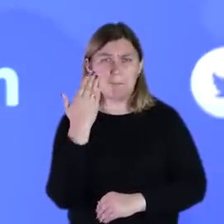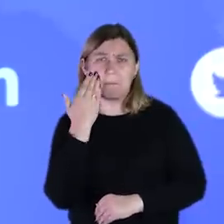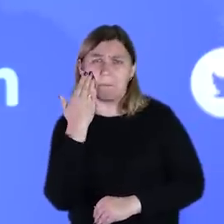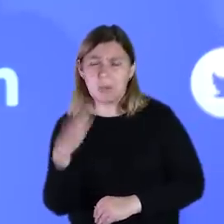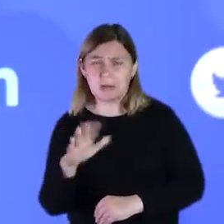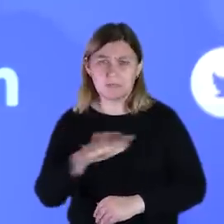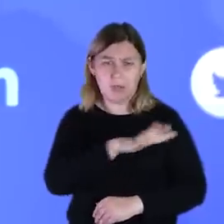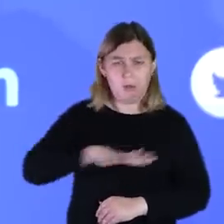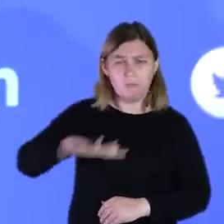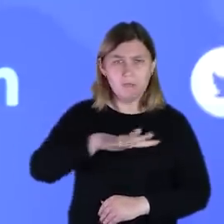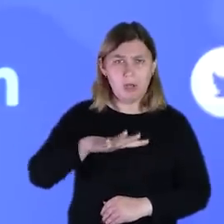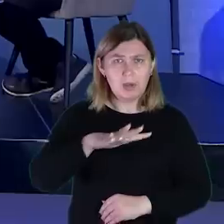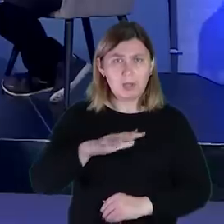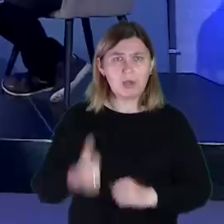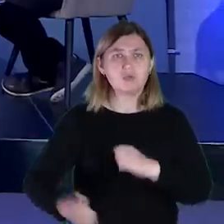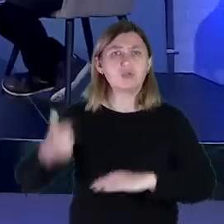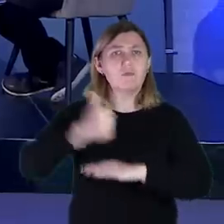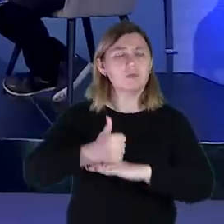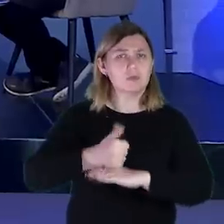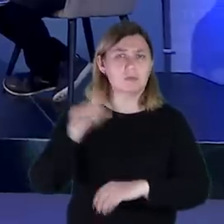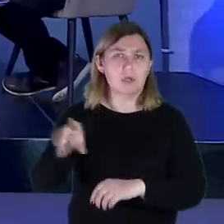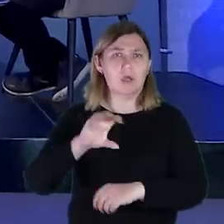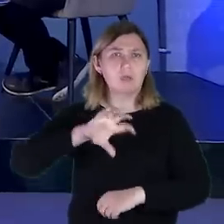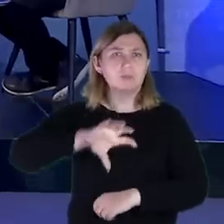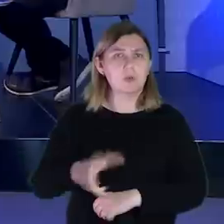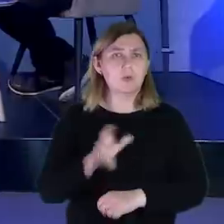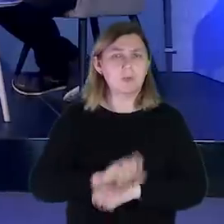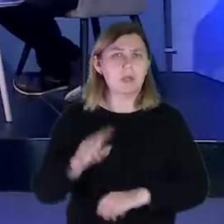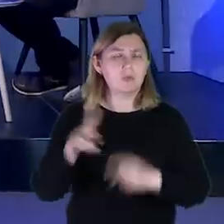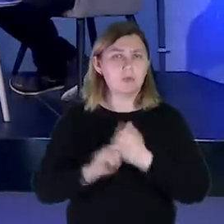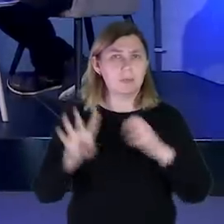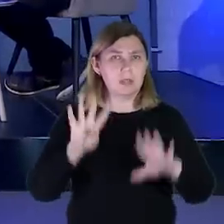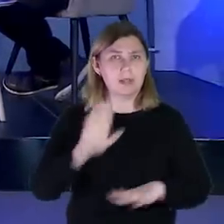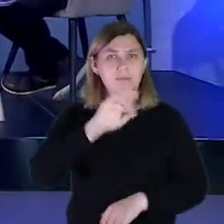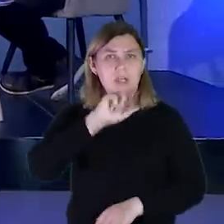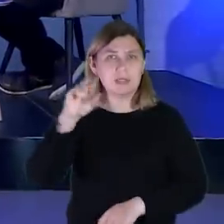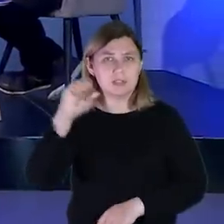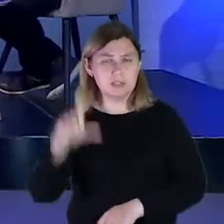obszar, czyli dowództwo Okręgu Korpusu nr IX Brześć i Polesie,